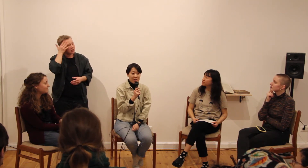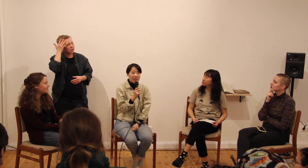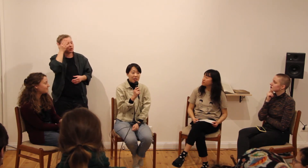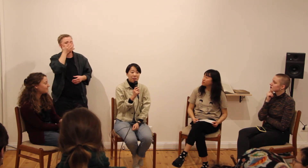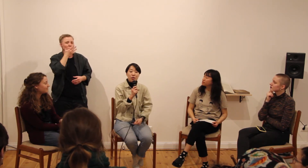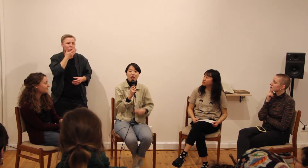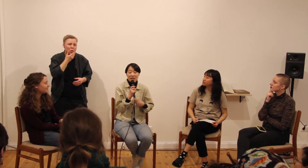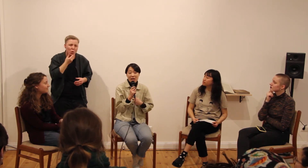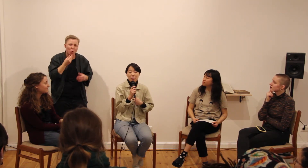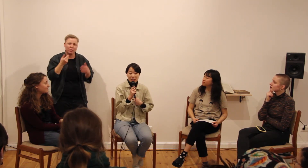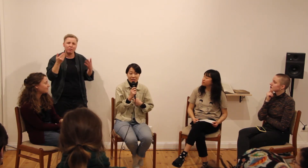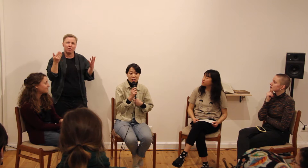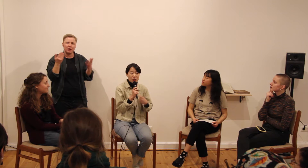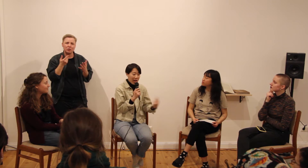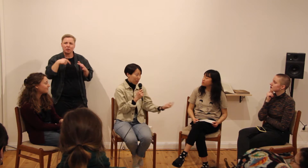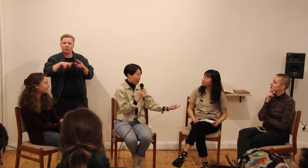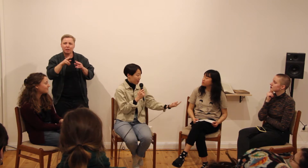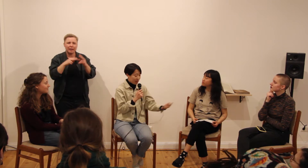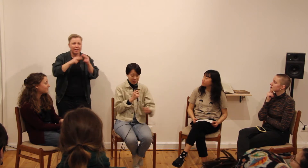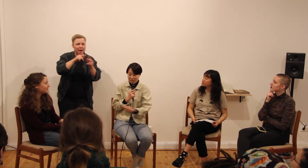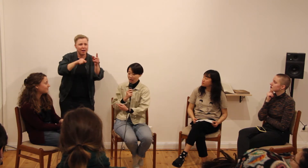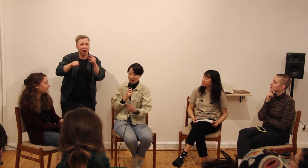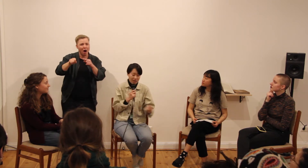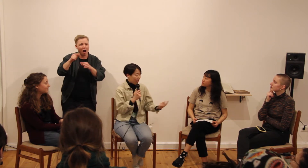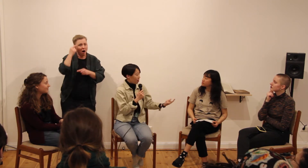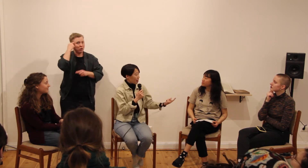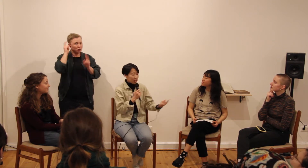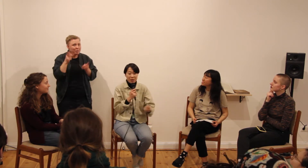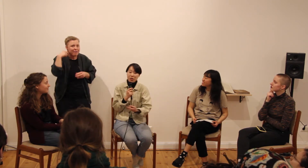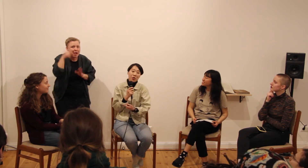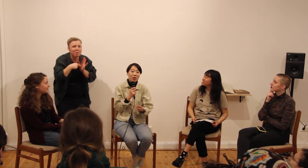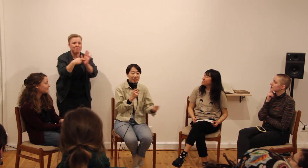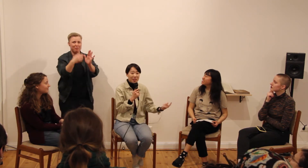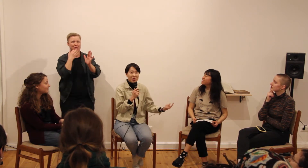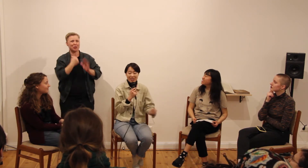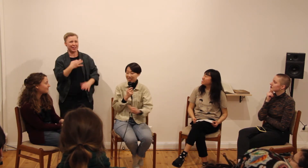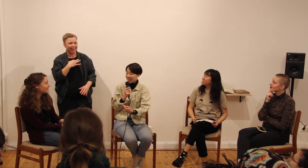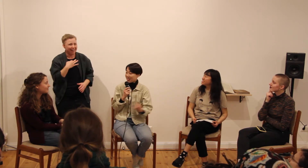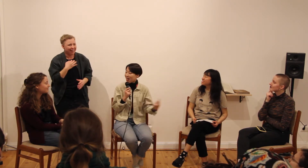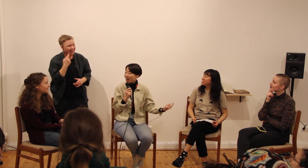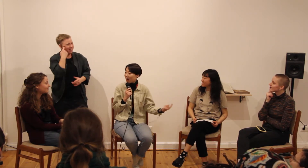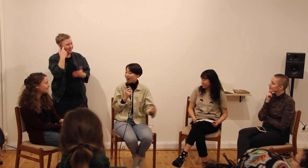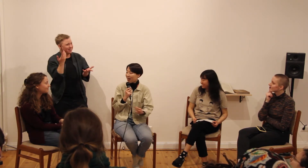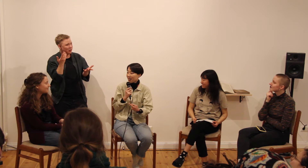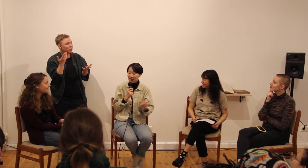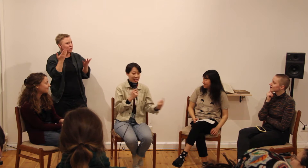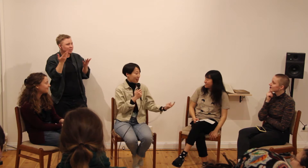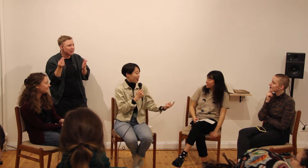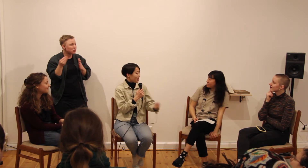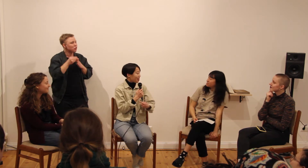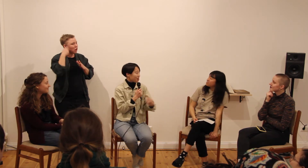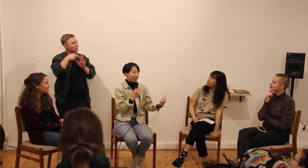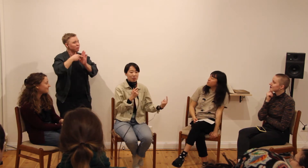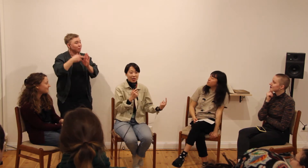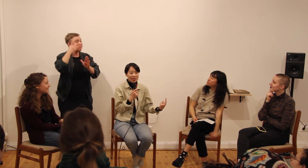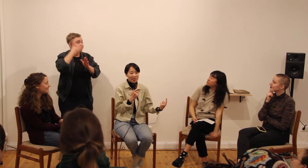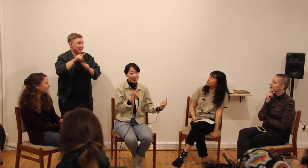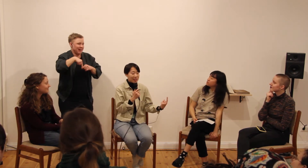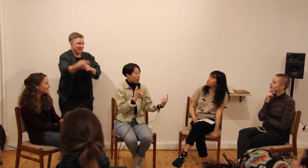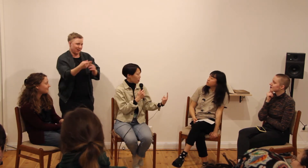den Film zu zeigen und danach eine Diskussion führen können wie diese hier.